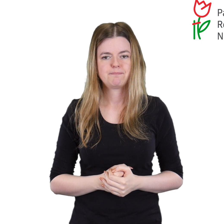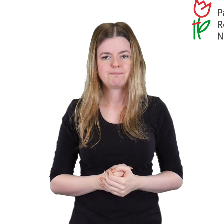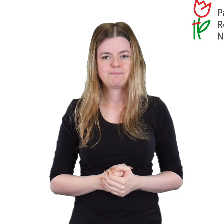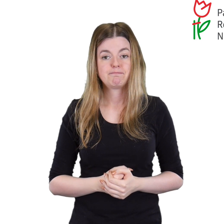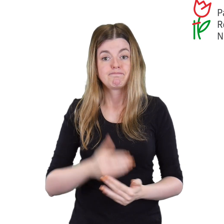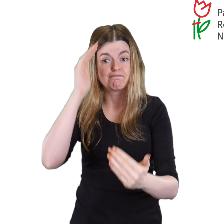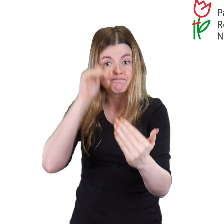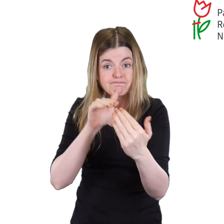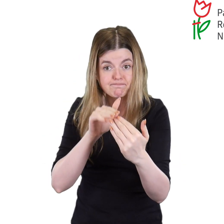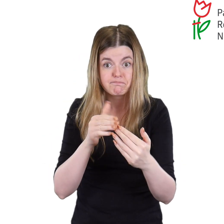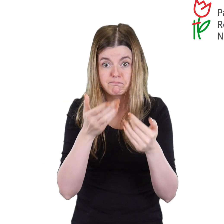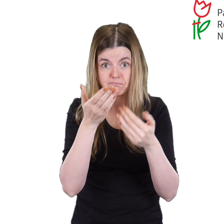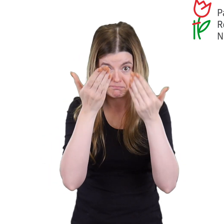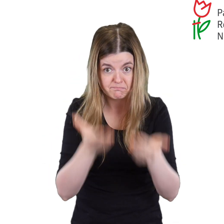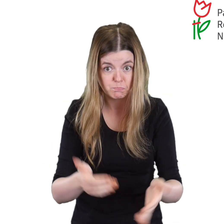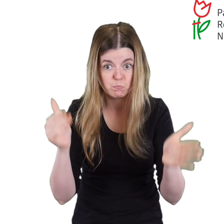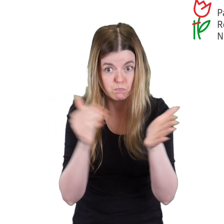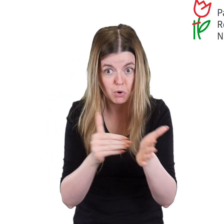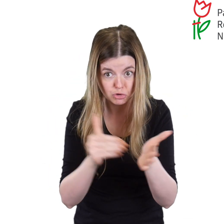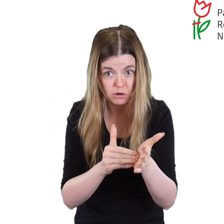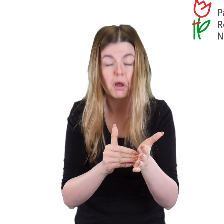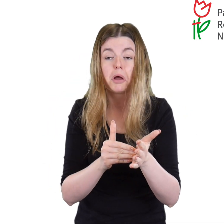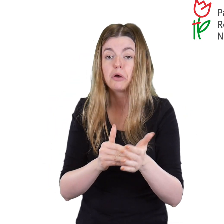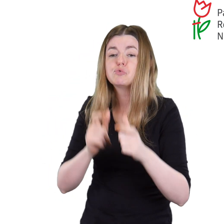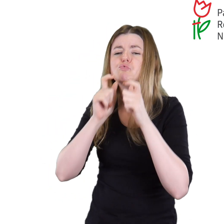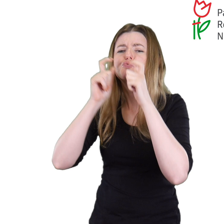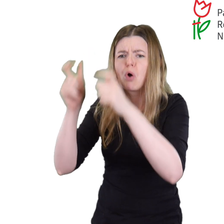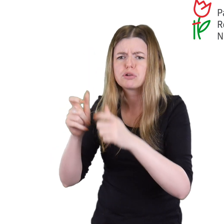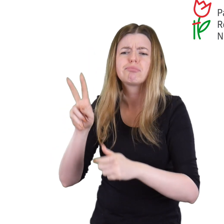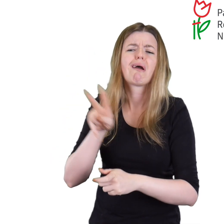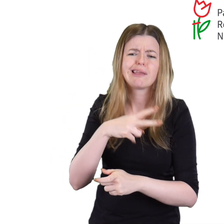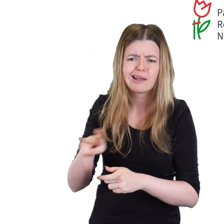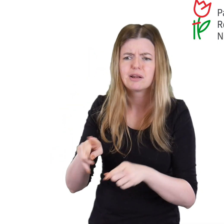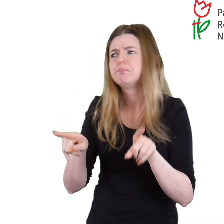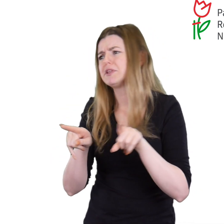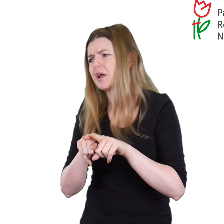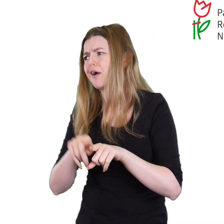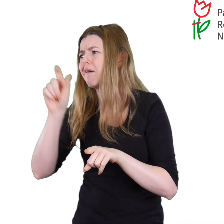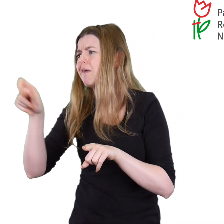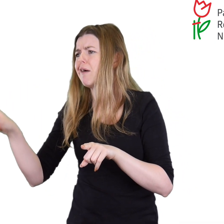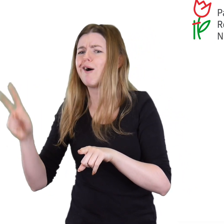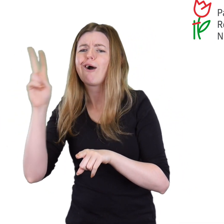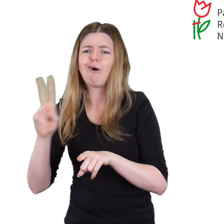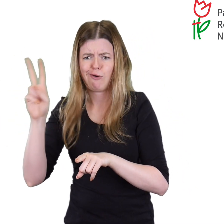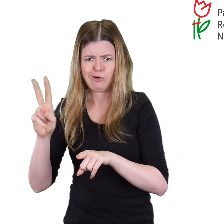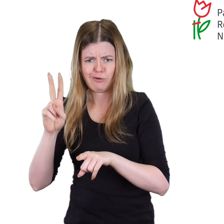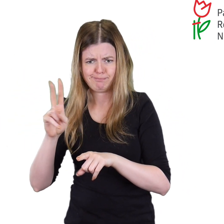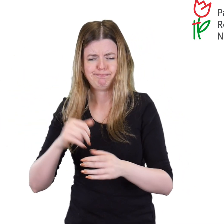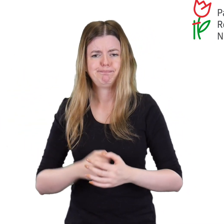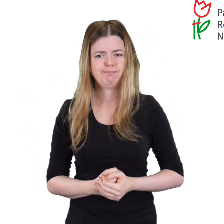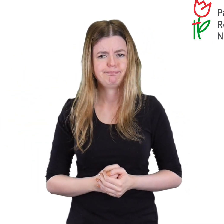Kiedy i do kogo możesz zgłosić potrzebę zapewnienia dostępności.